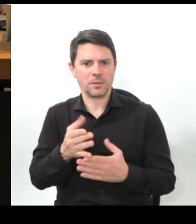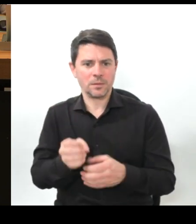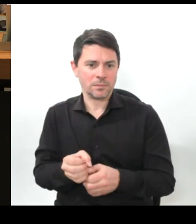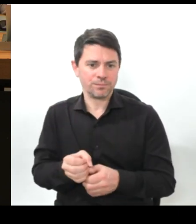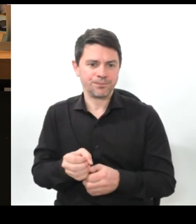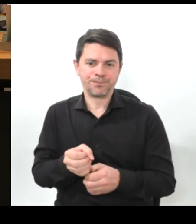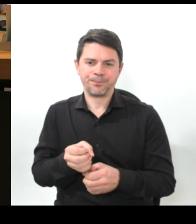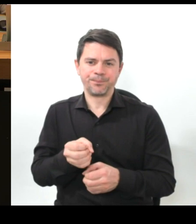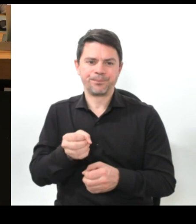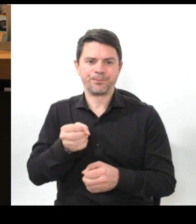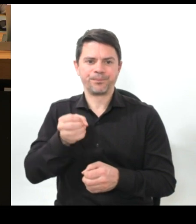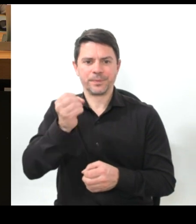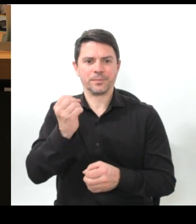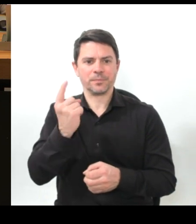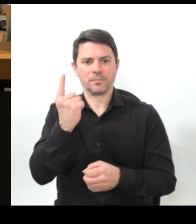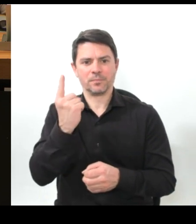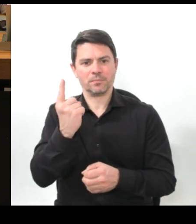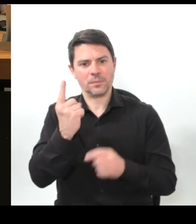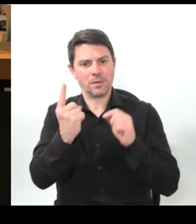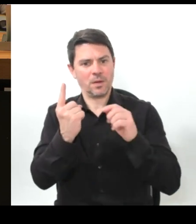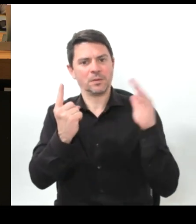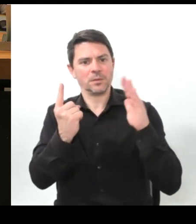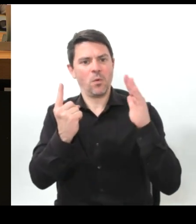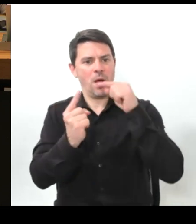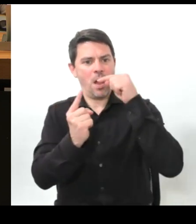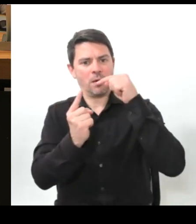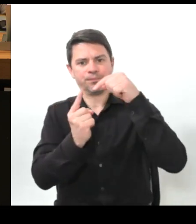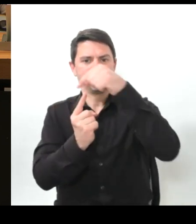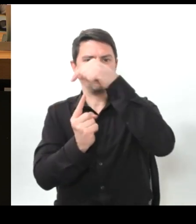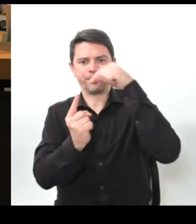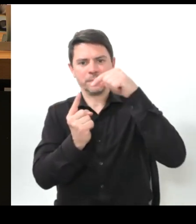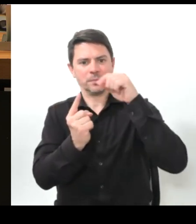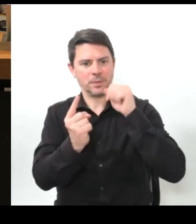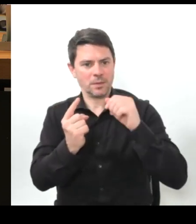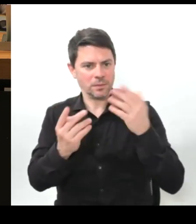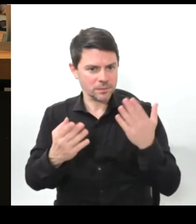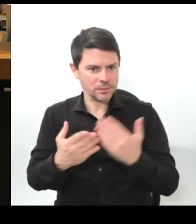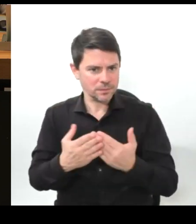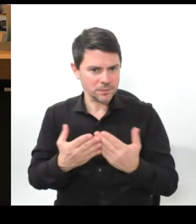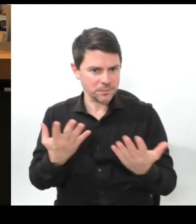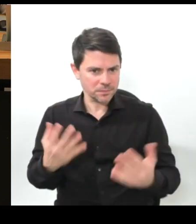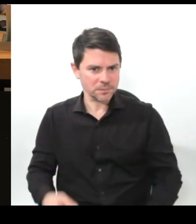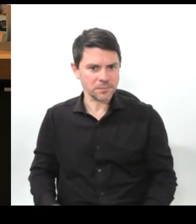Ich würde gerne noch Ich würde gerne noch Gelegenheit geben, noch 23 andere Erinnerung hervorzurufen.